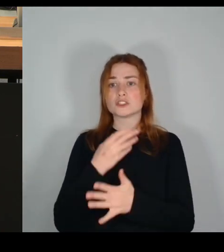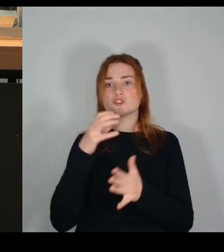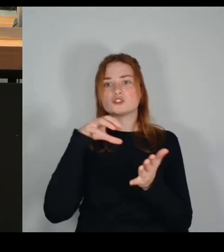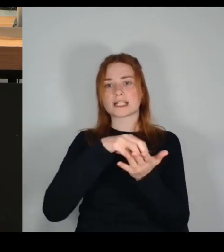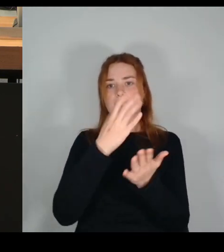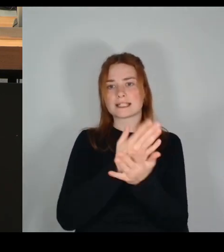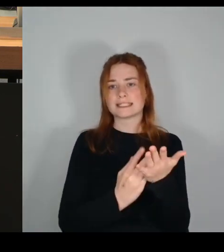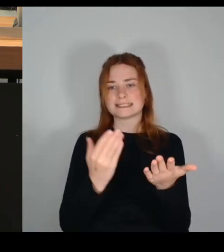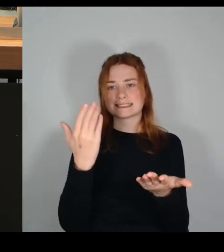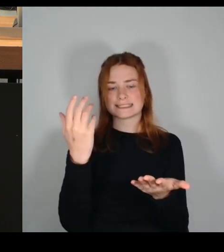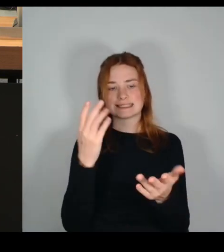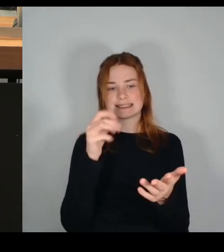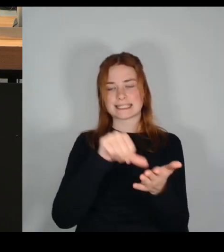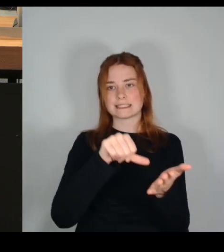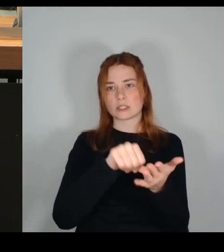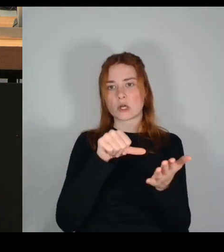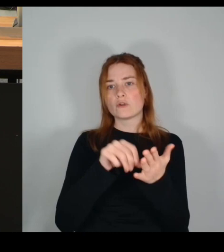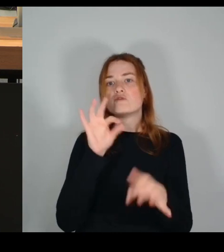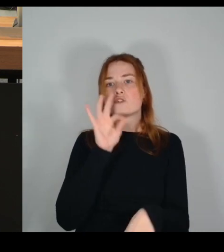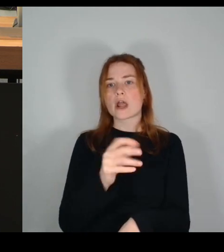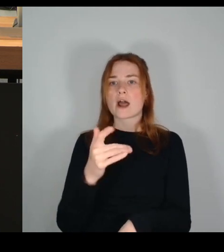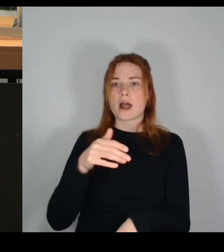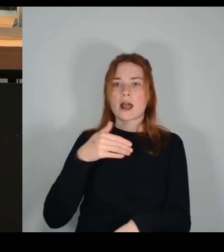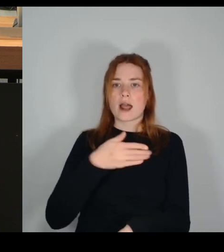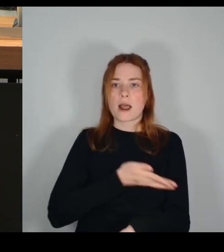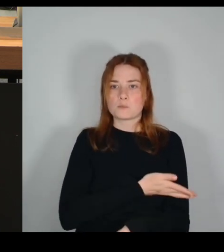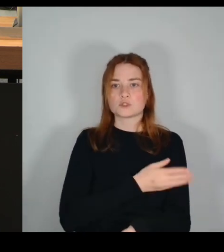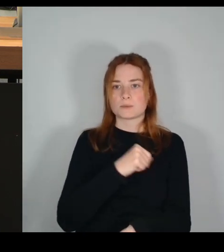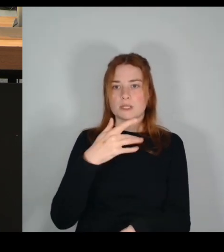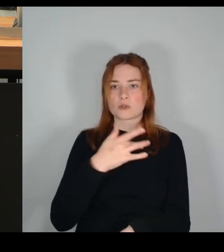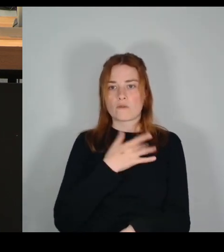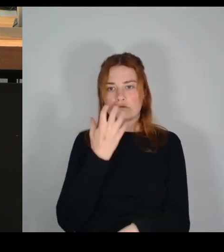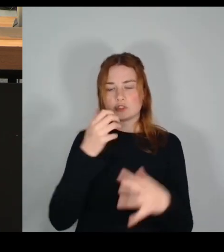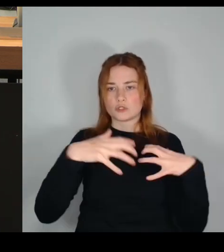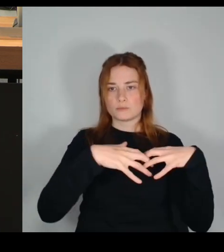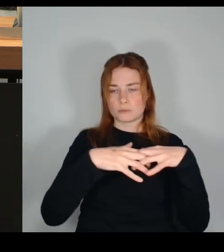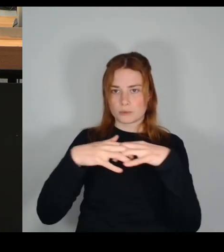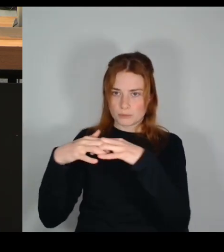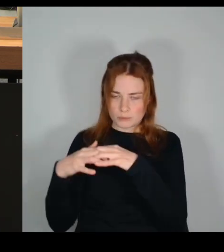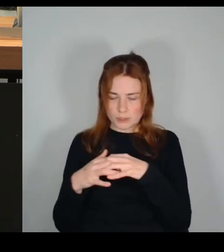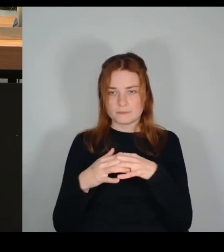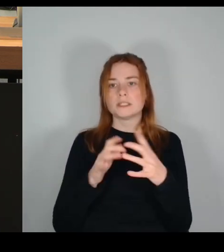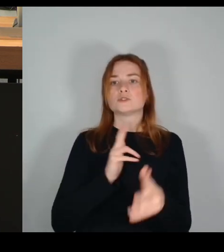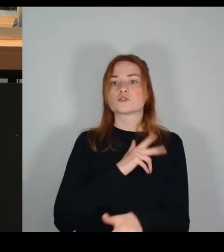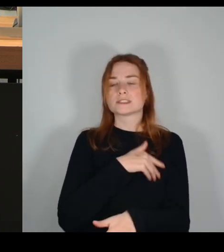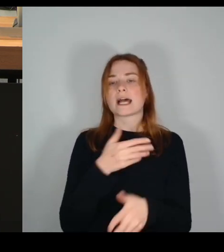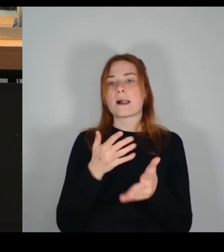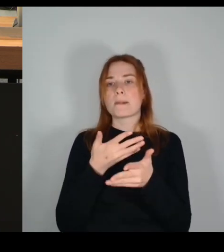Wir bauen die unabhängigen Sozialberatung aus. Wir stärken die Schuldner und Insolvenzberatung.